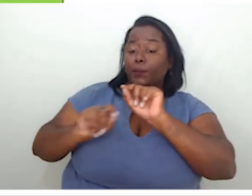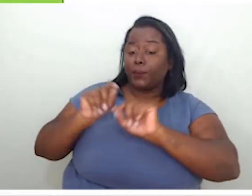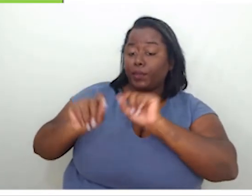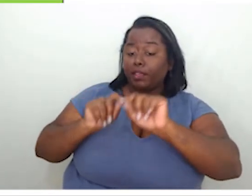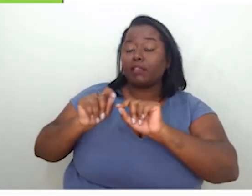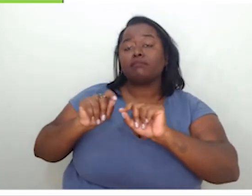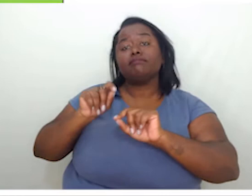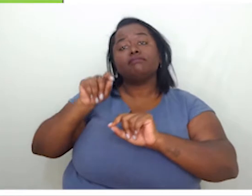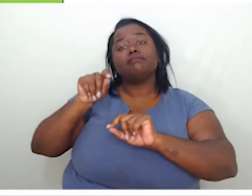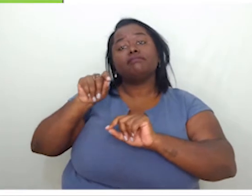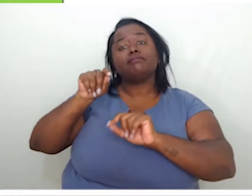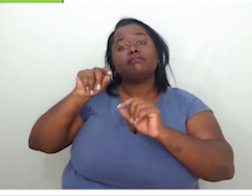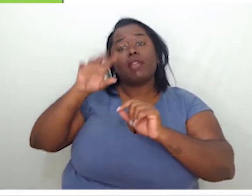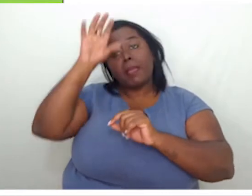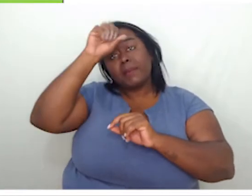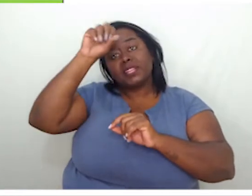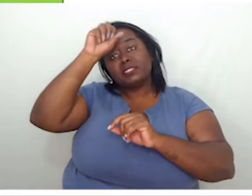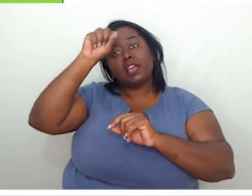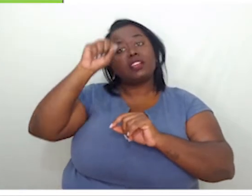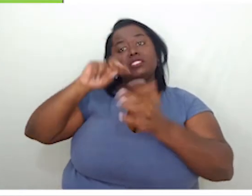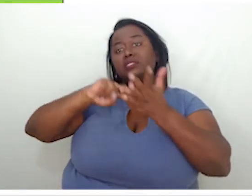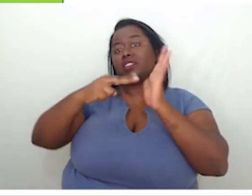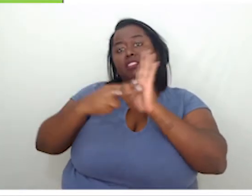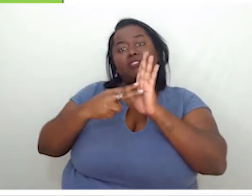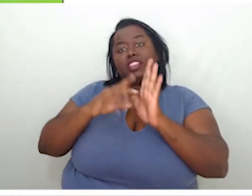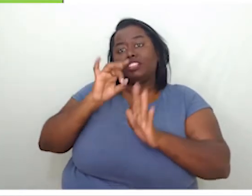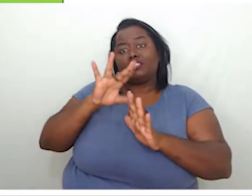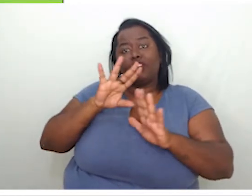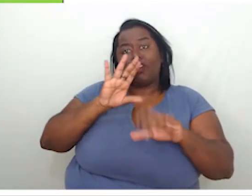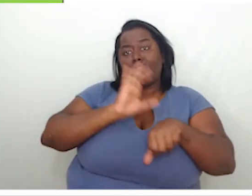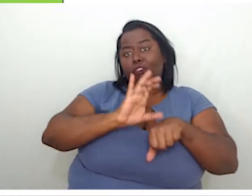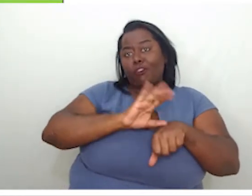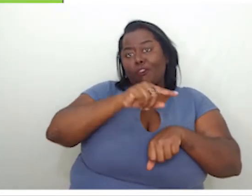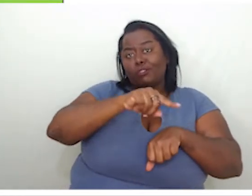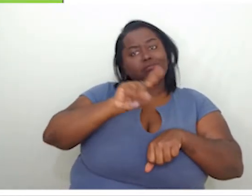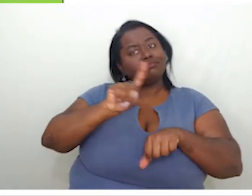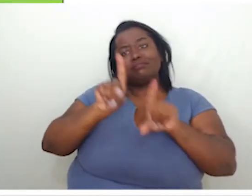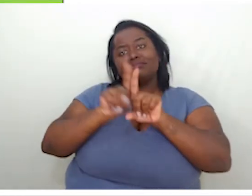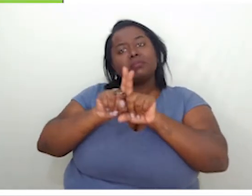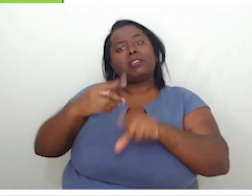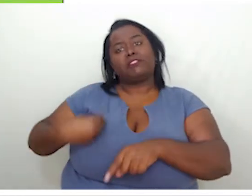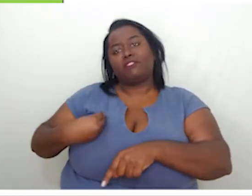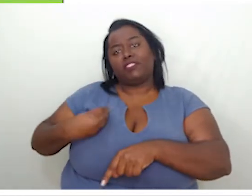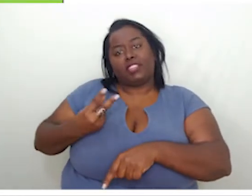Típicamente, la estructura del ambiente de aprendizaje es distribuida.